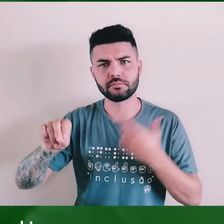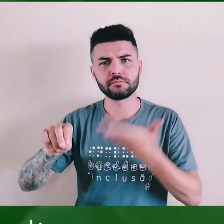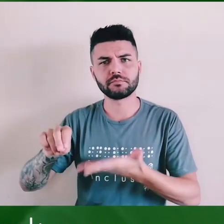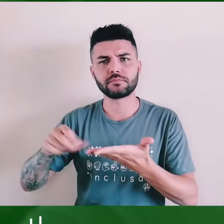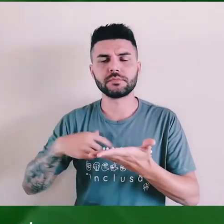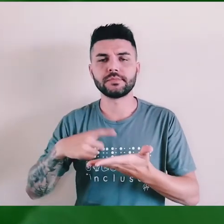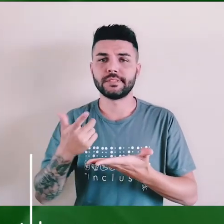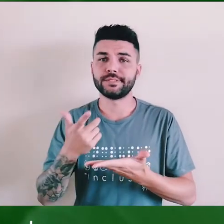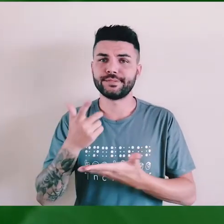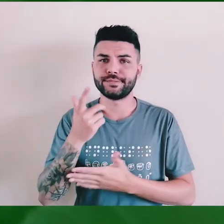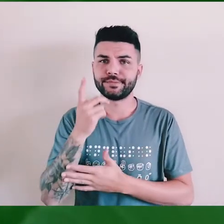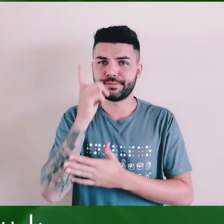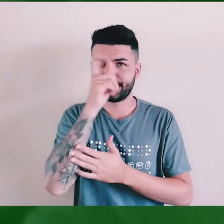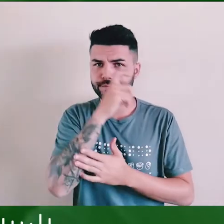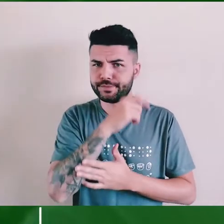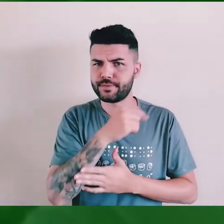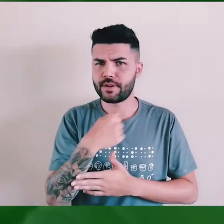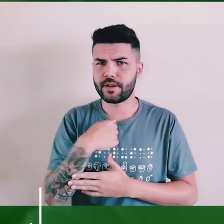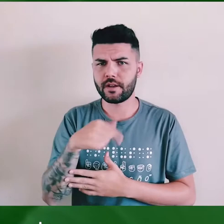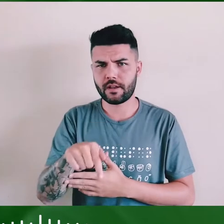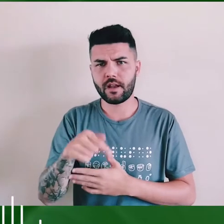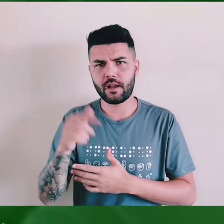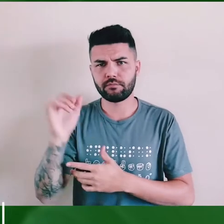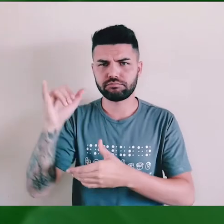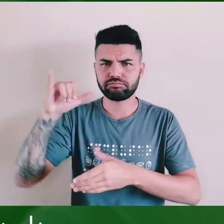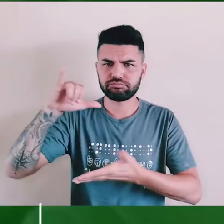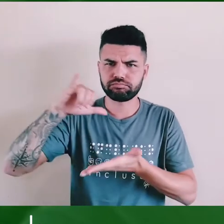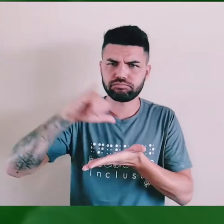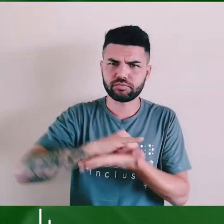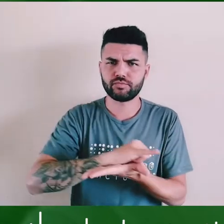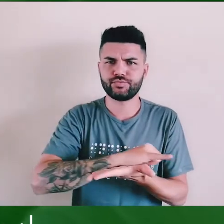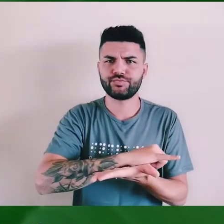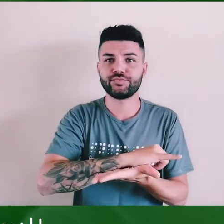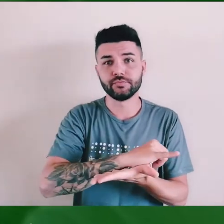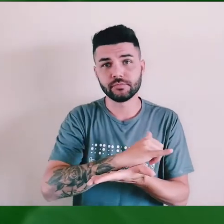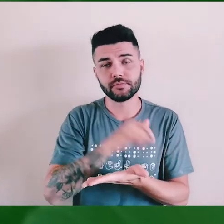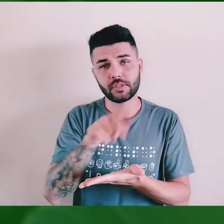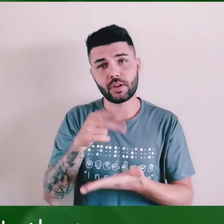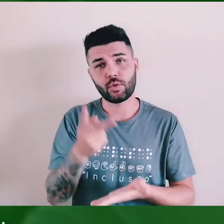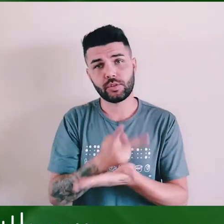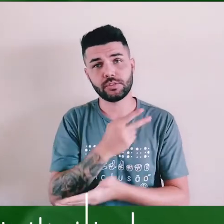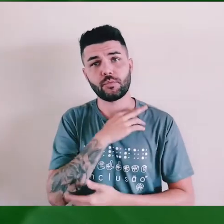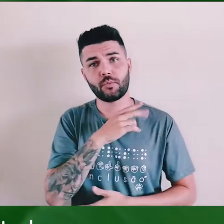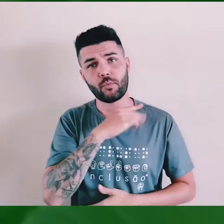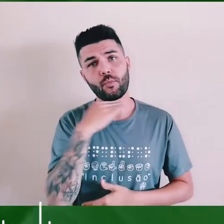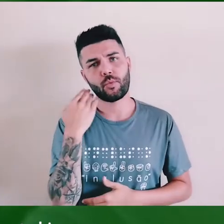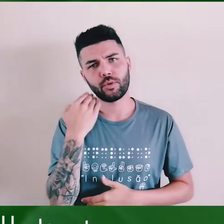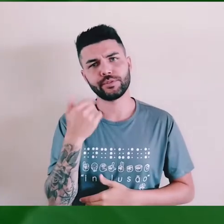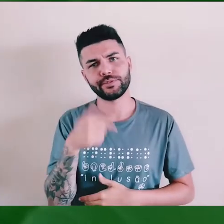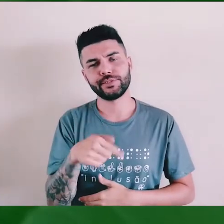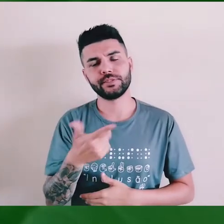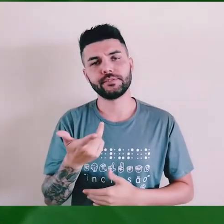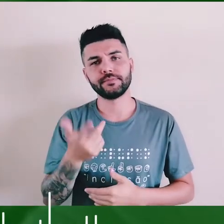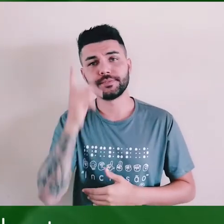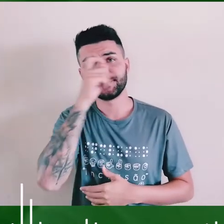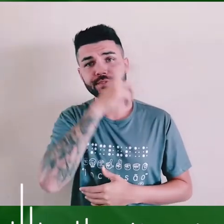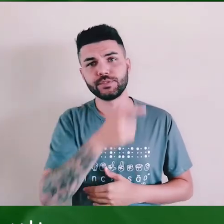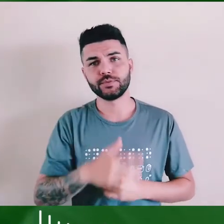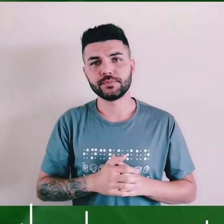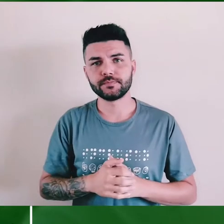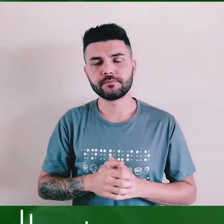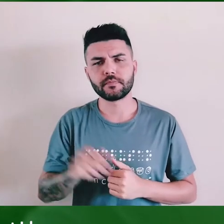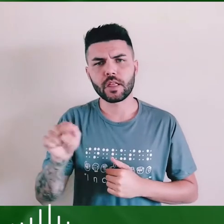que a gente vivenciou, nesse período o jornalismo ficou bem focado nisso, seu nome ficou muito